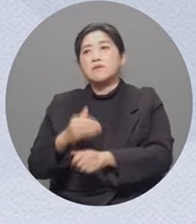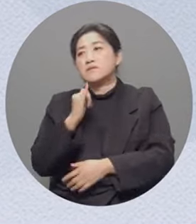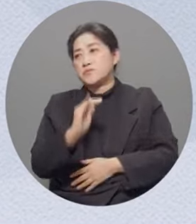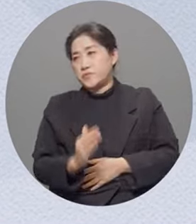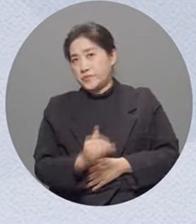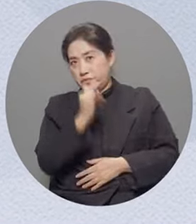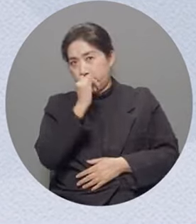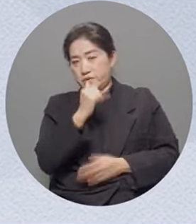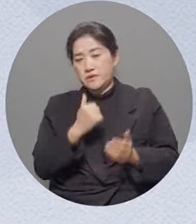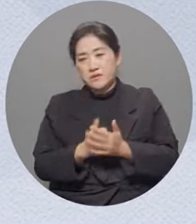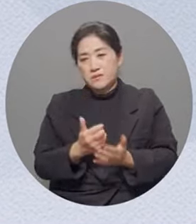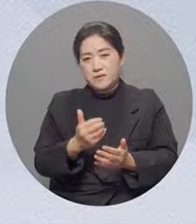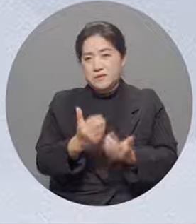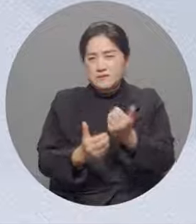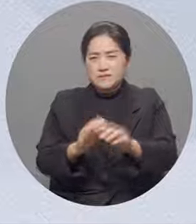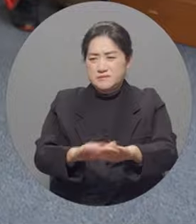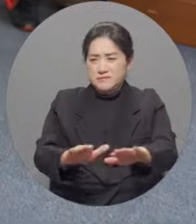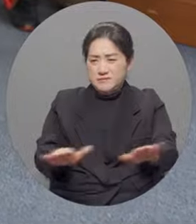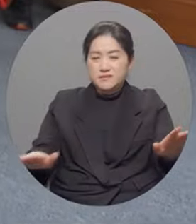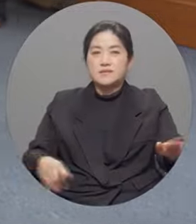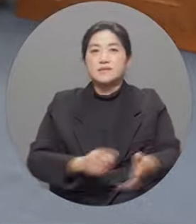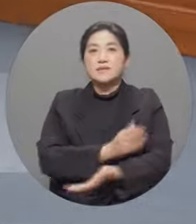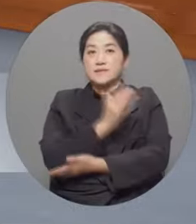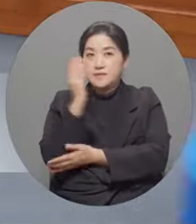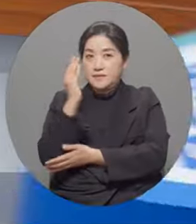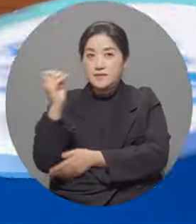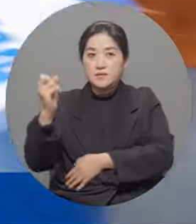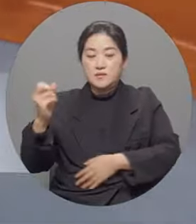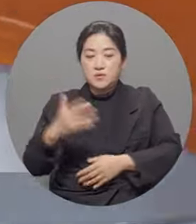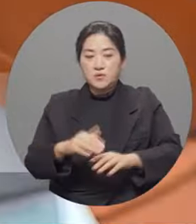사람들이 오히려 더 많이 떨어졌다며 갈등 차단에 주력했습니다.